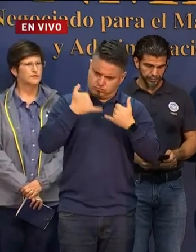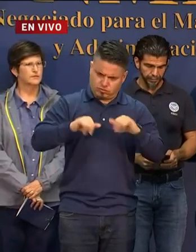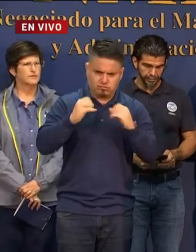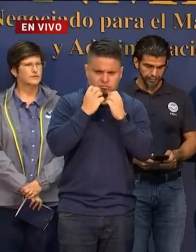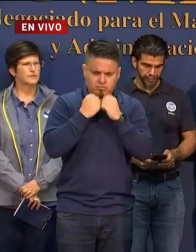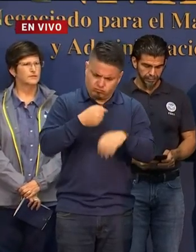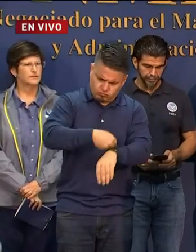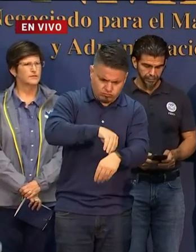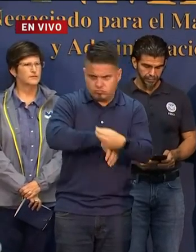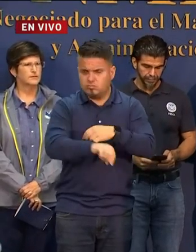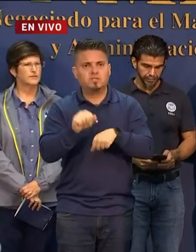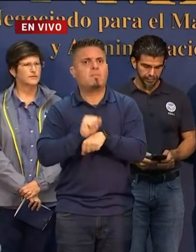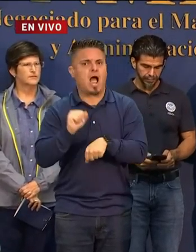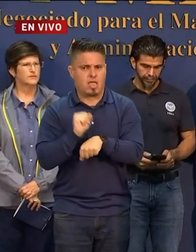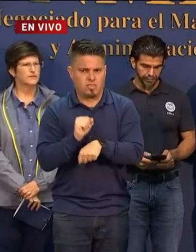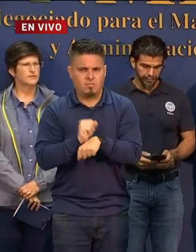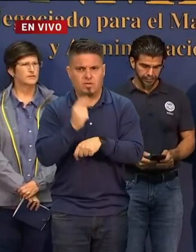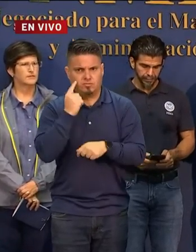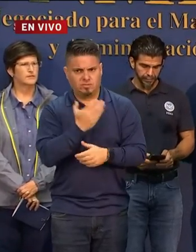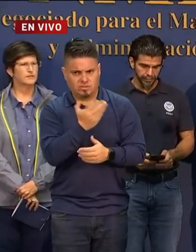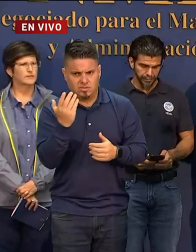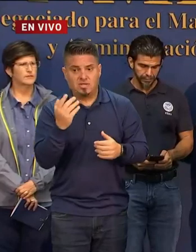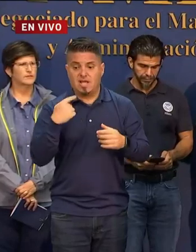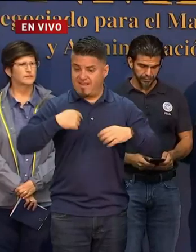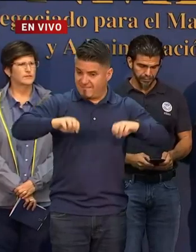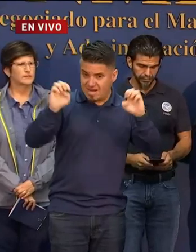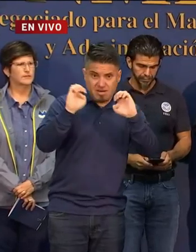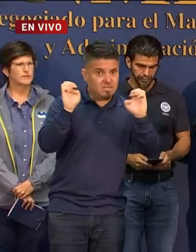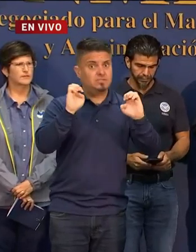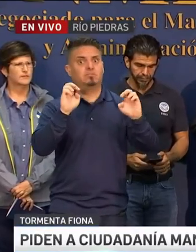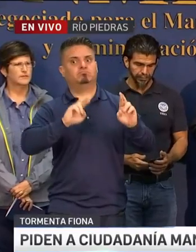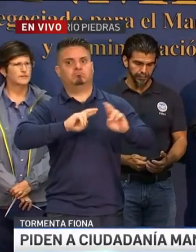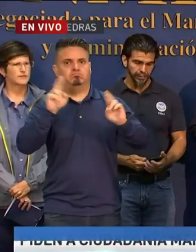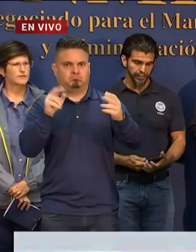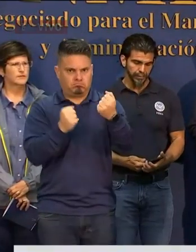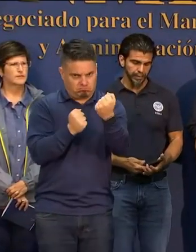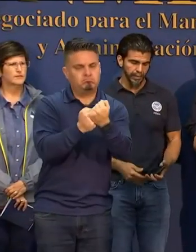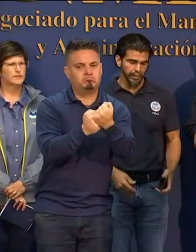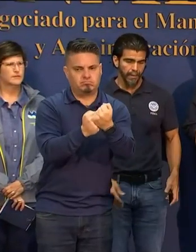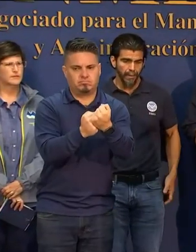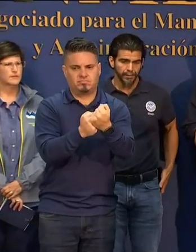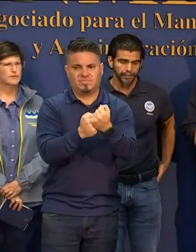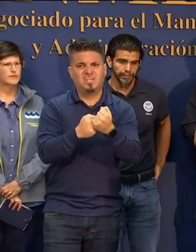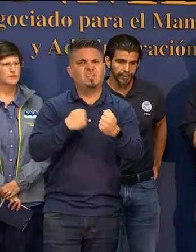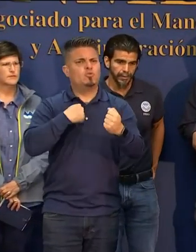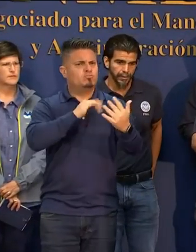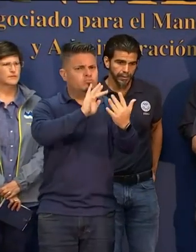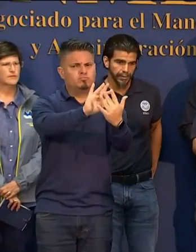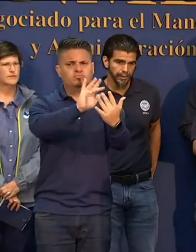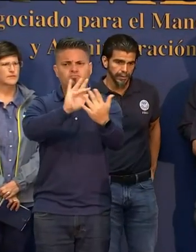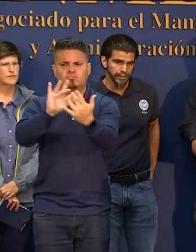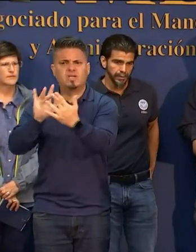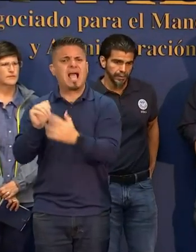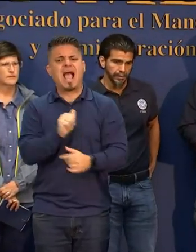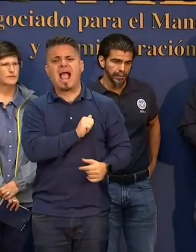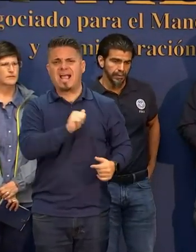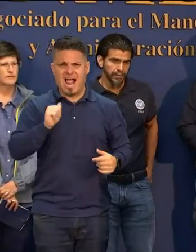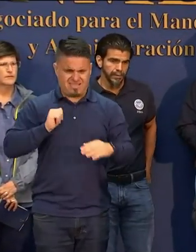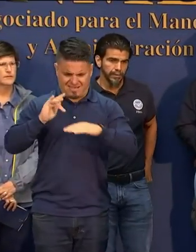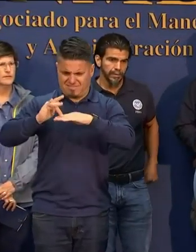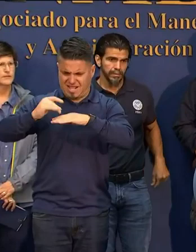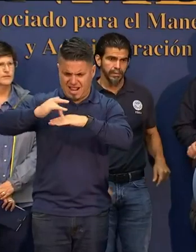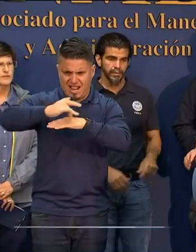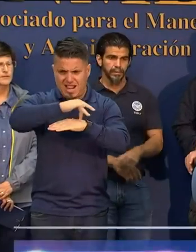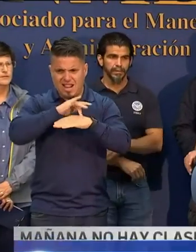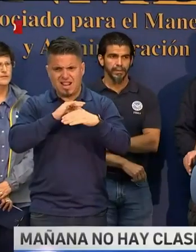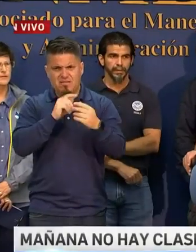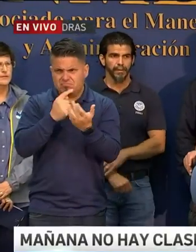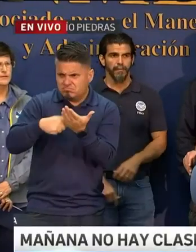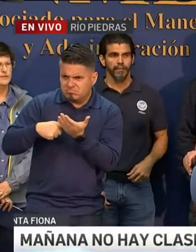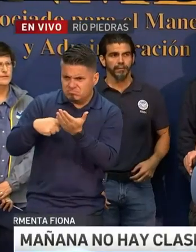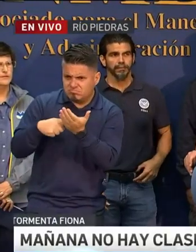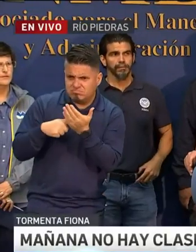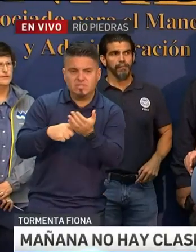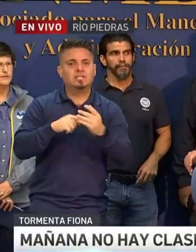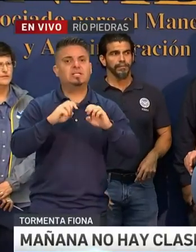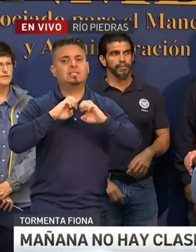DE RESPUESTA INMEDIATA